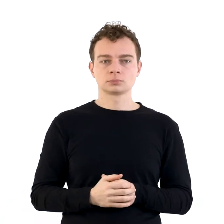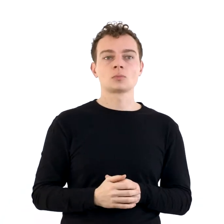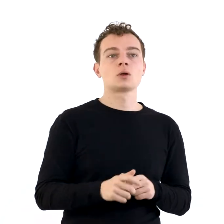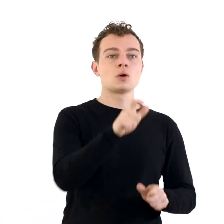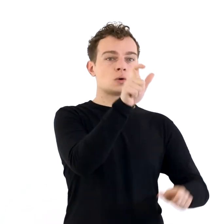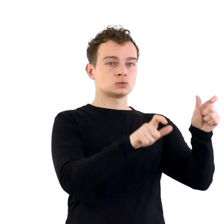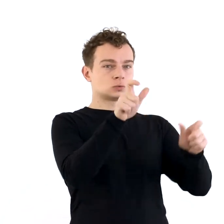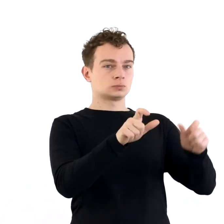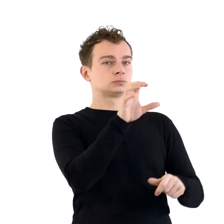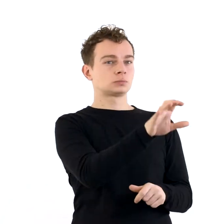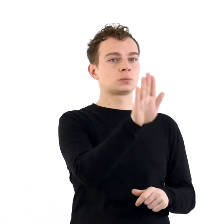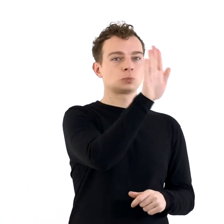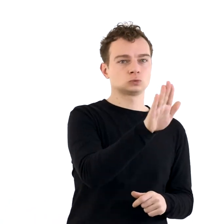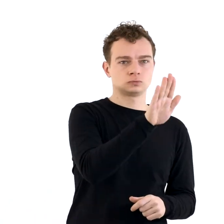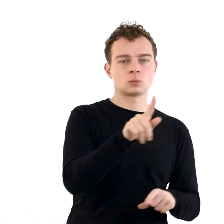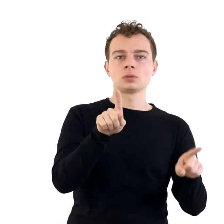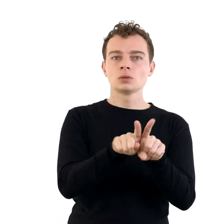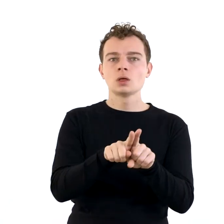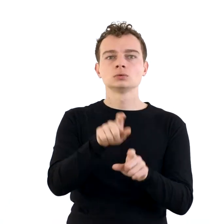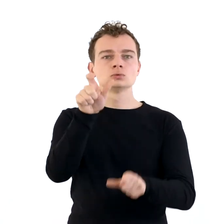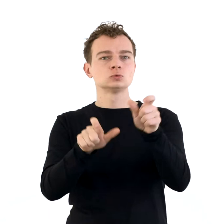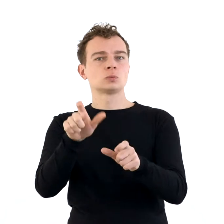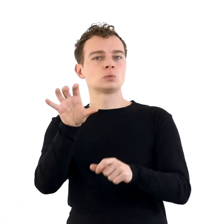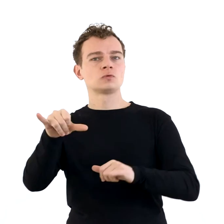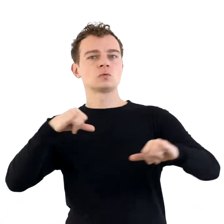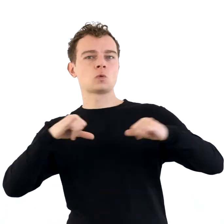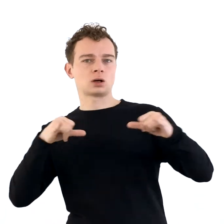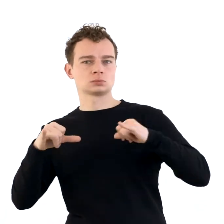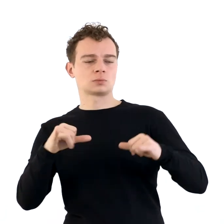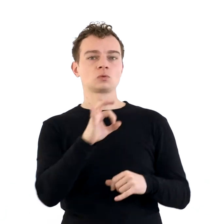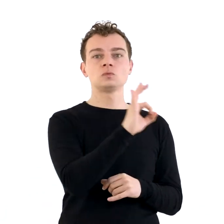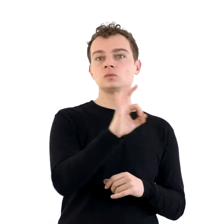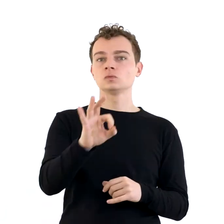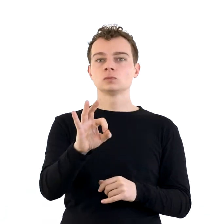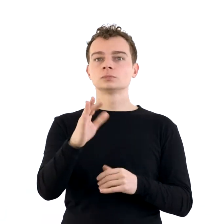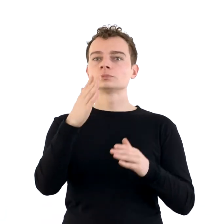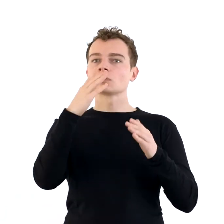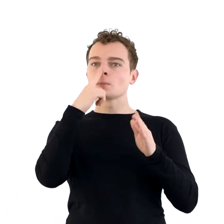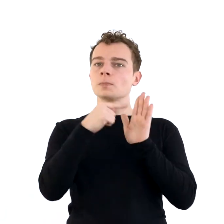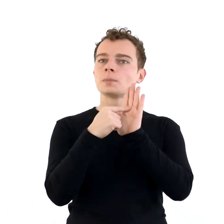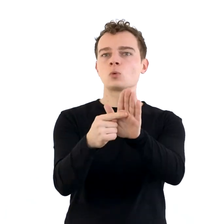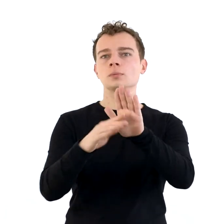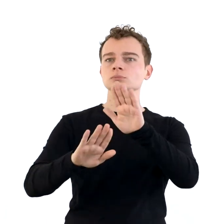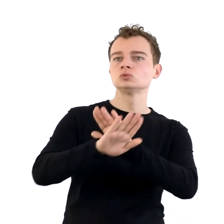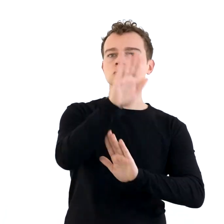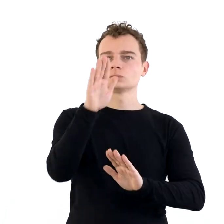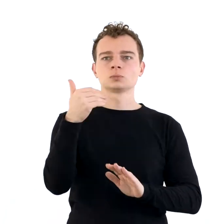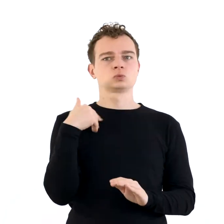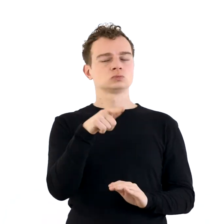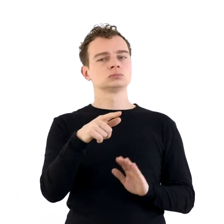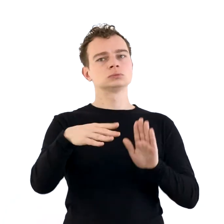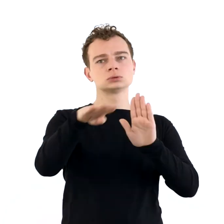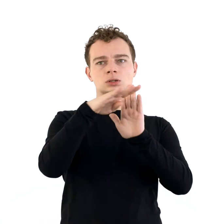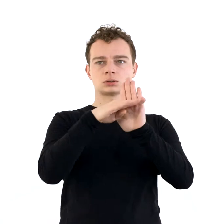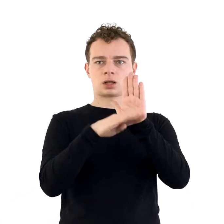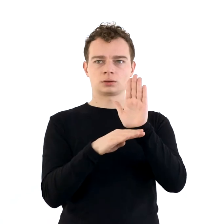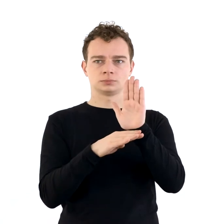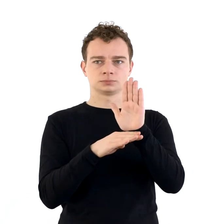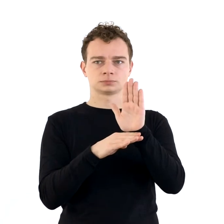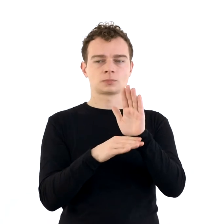Przedstawienia bóstw i władców były konwencjonalne.